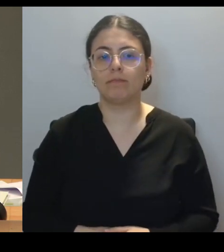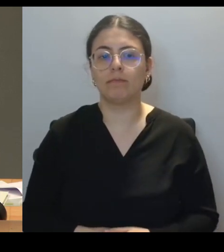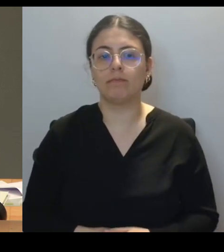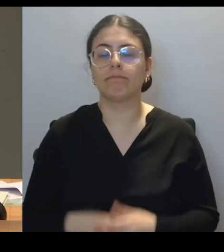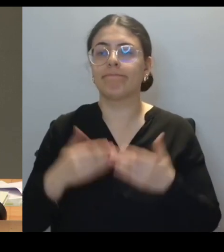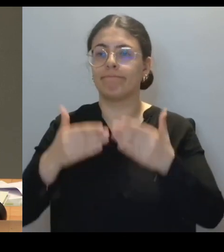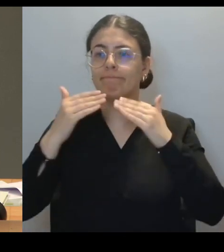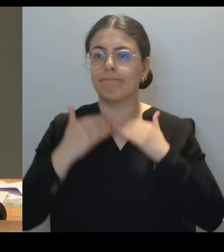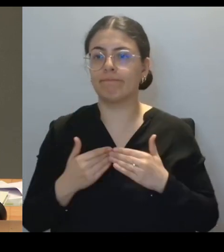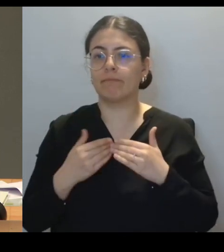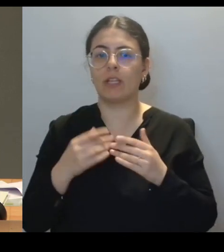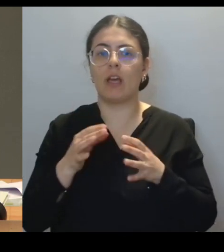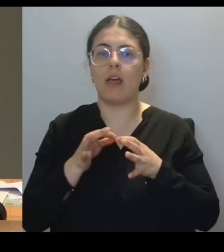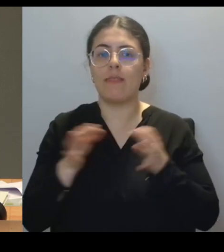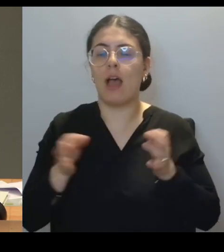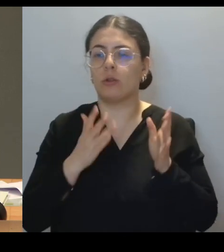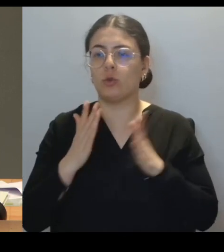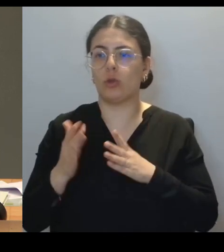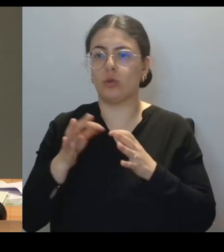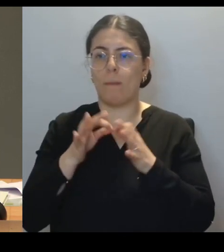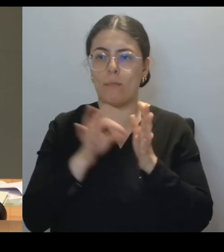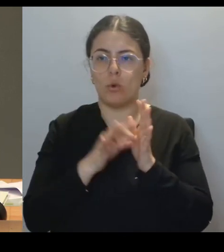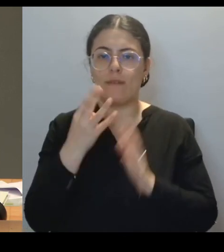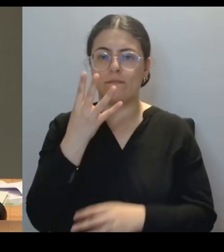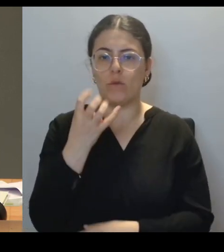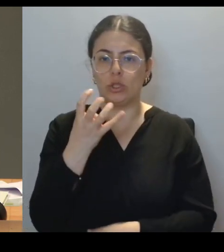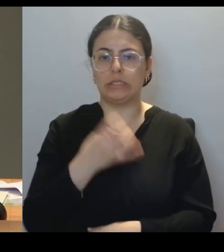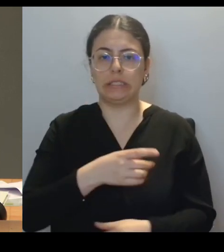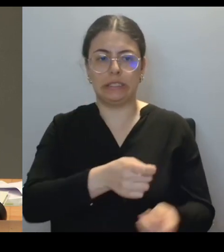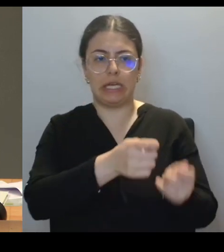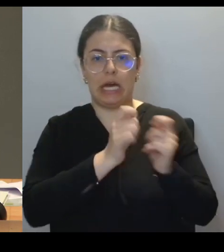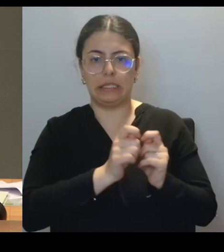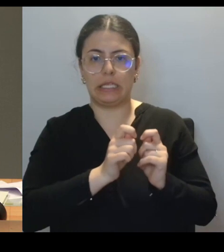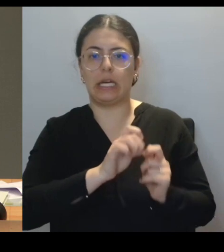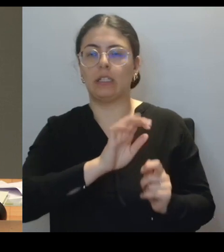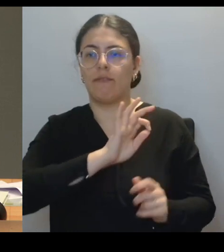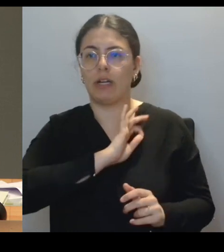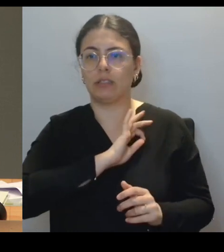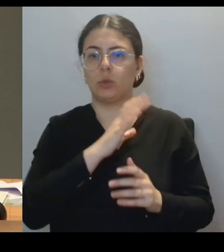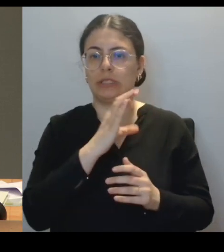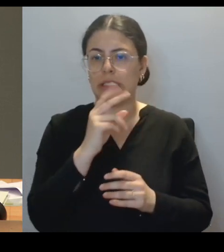CDU und der Fraktion der SPD. Drucksache 191519 Kreativwirtschaftsberichterstattung